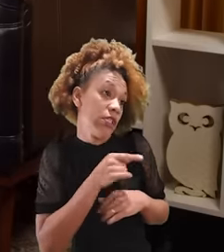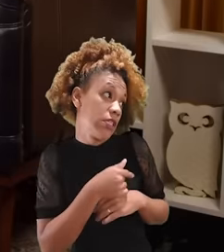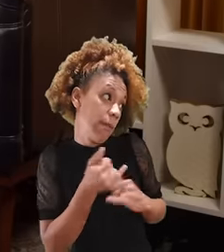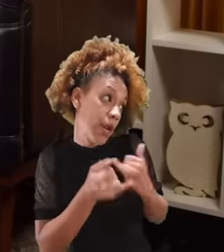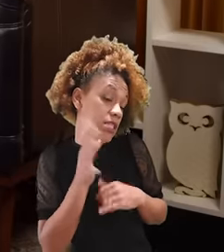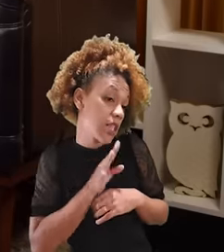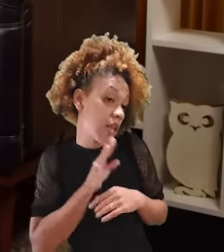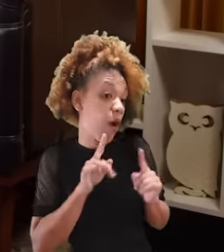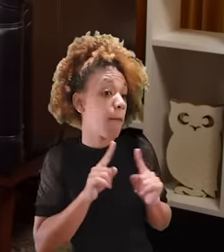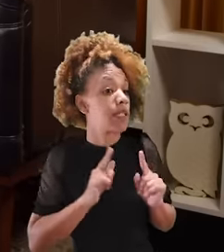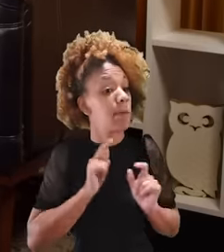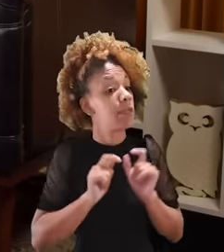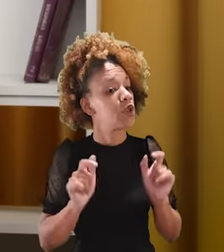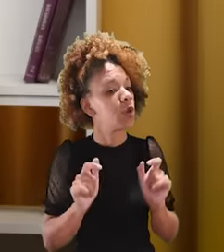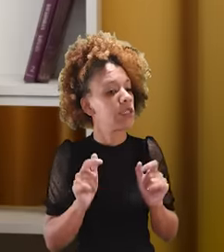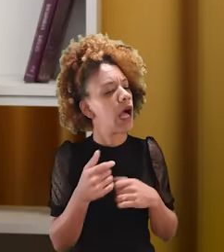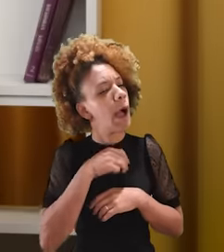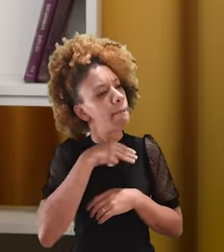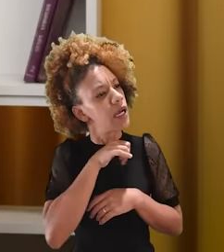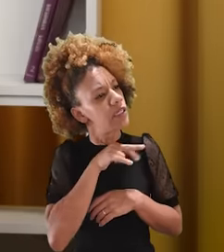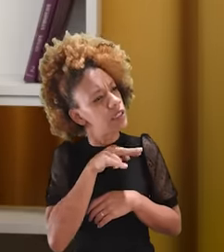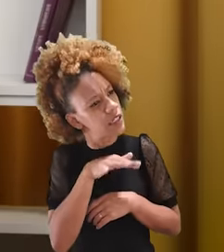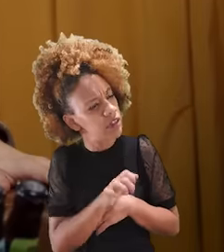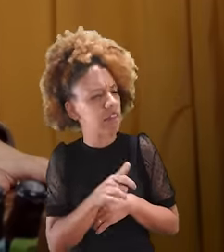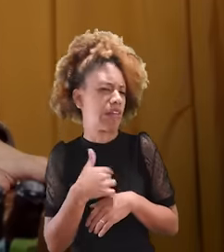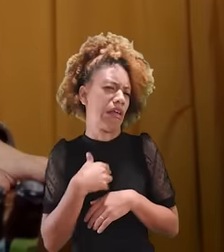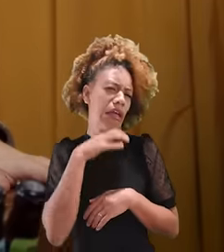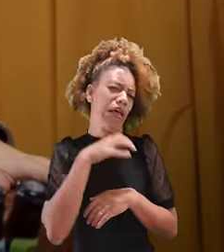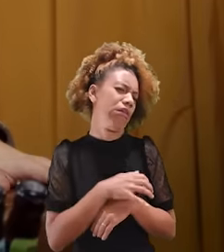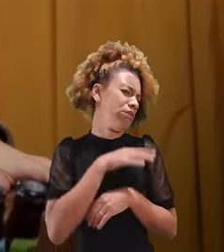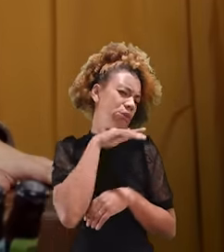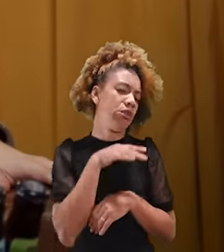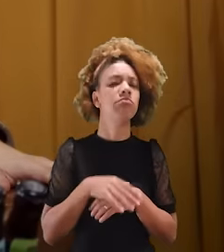obrigado mas já teve uma coisa do tipo assim a maestrina falou que eu sou horrível já as tem tem